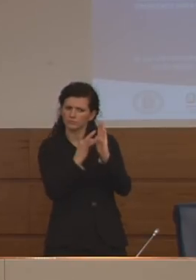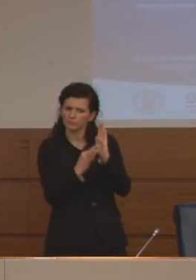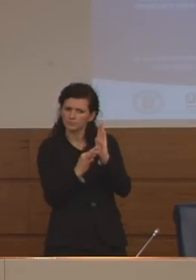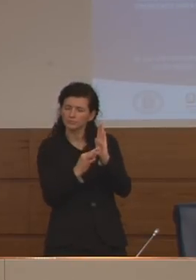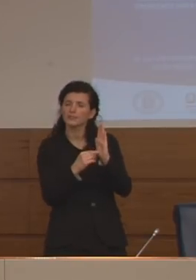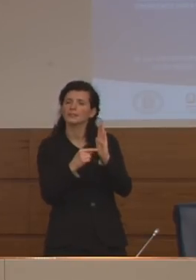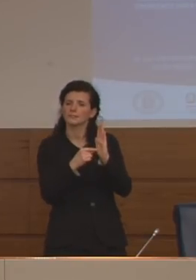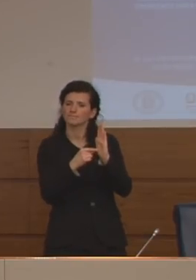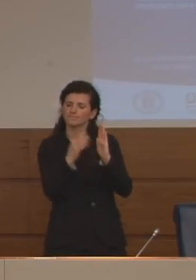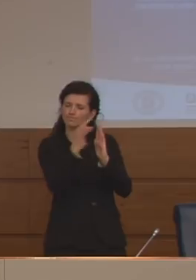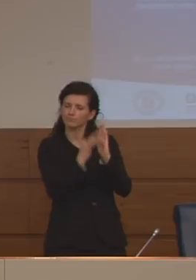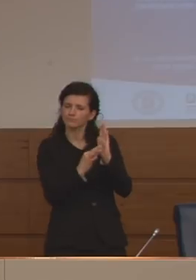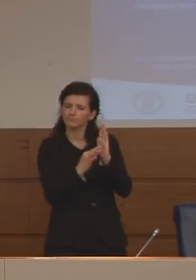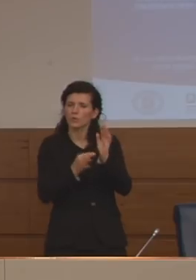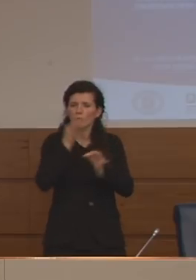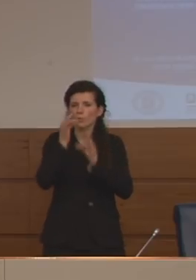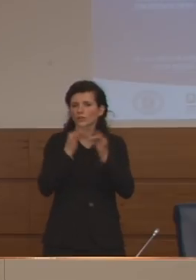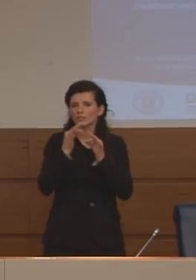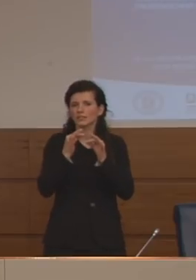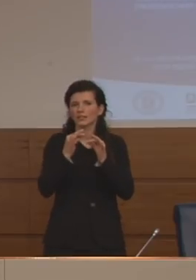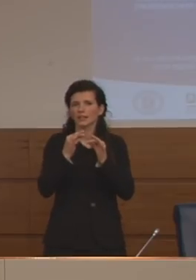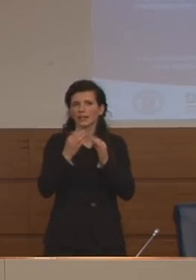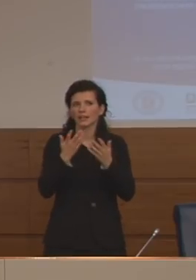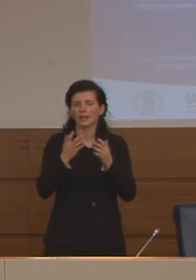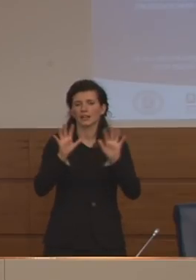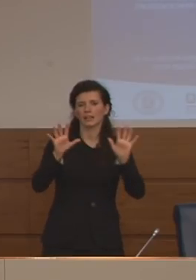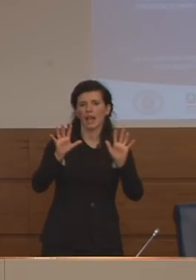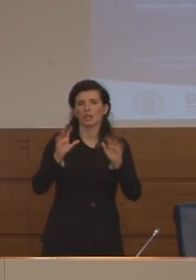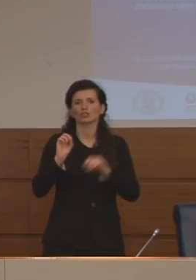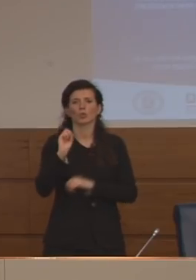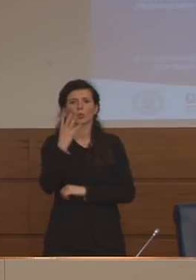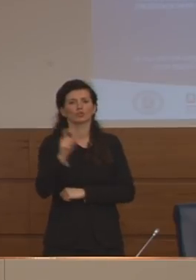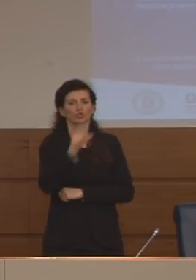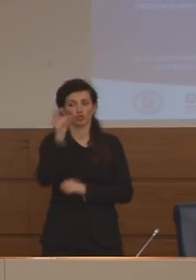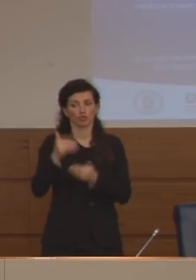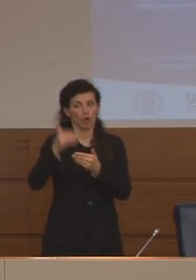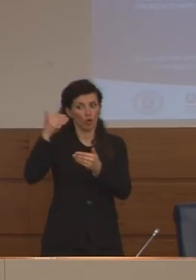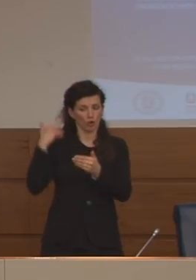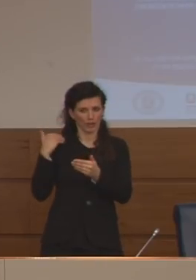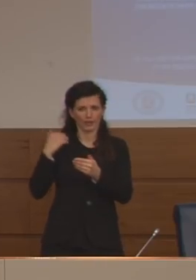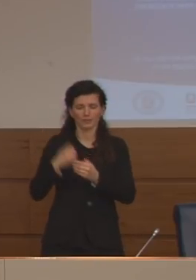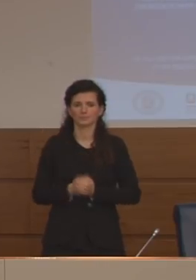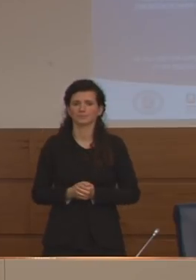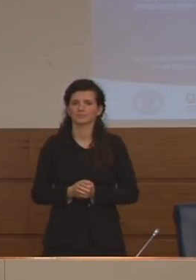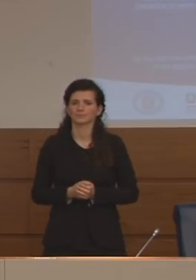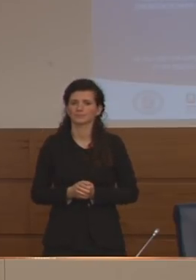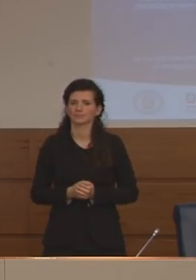distanza di 10-15 giorni o anche più. Noi abbiamo indicatori, l'abbiamo visto